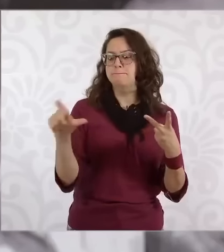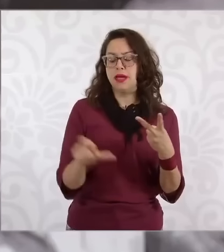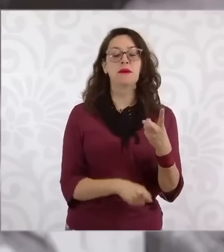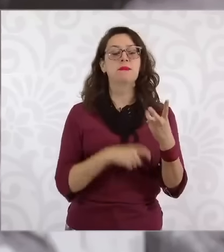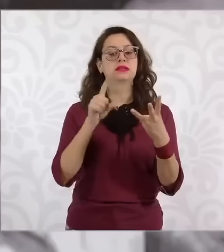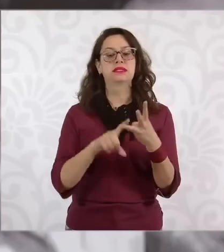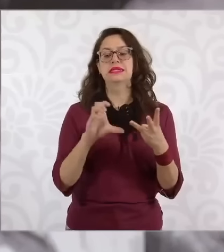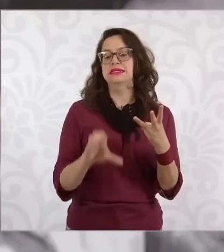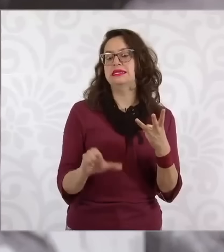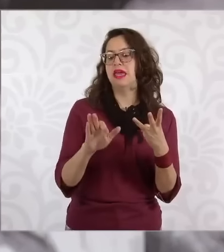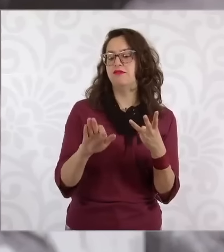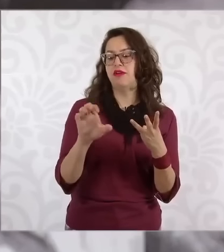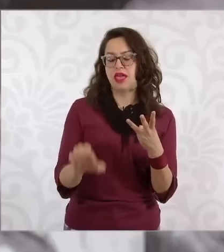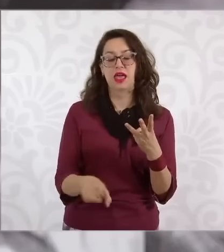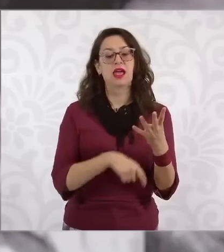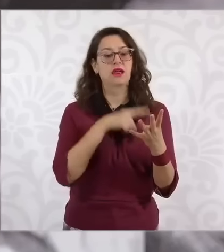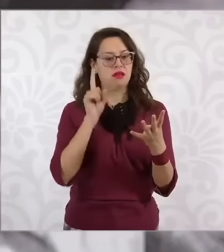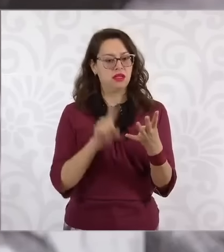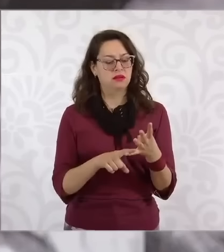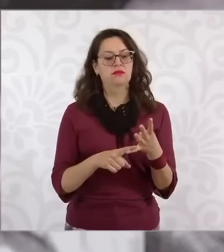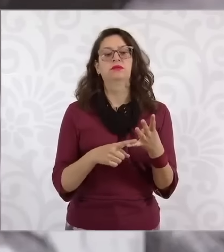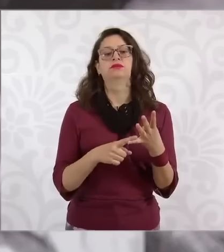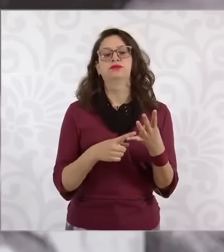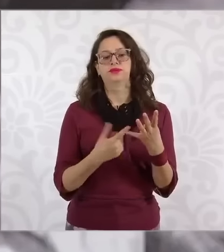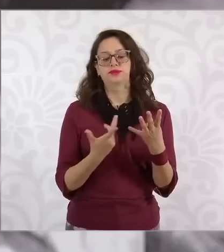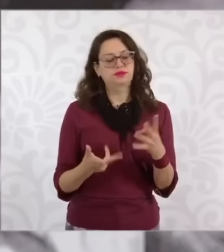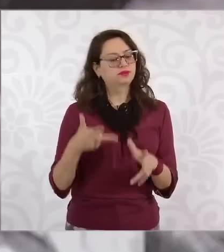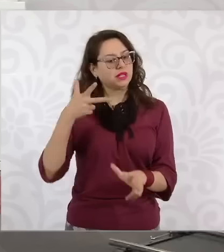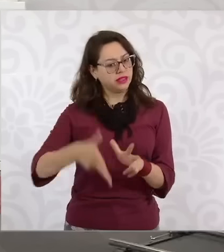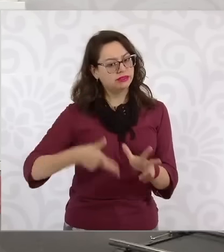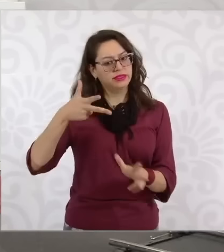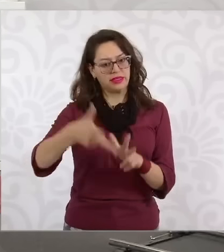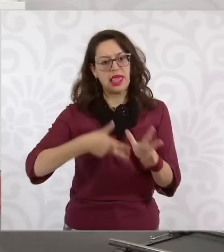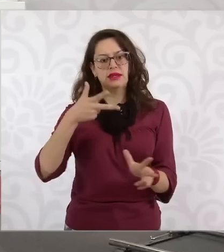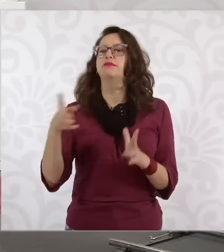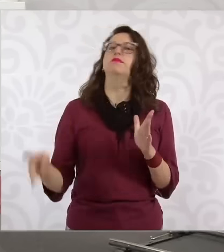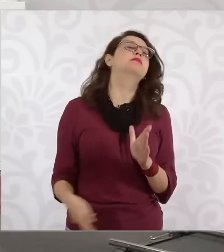Comisión Federricidad, se han estado presentando también los trenes constantemente algunos temas